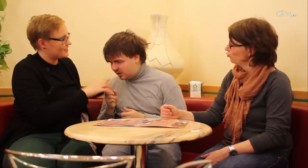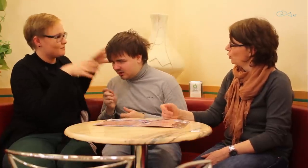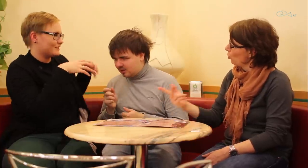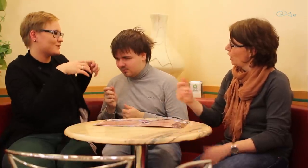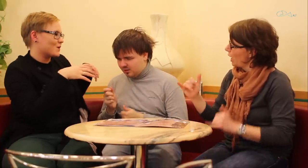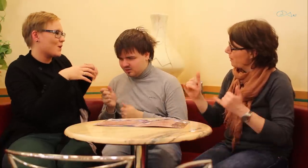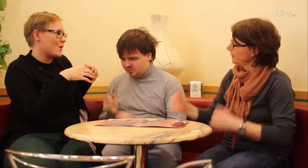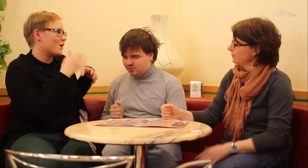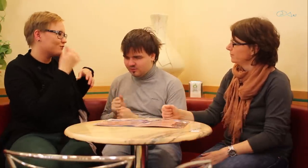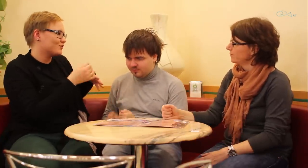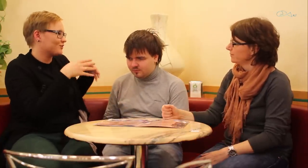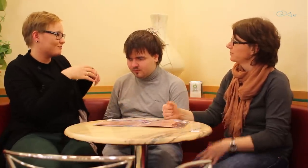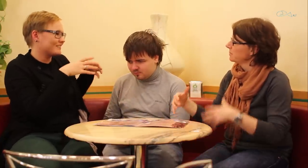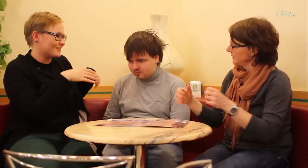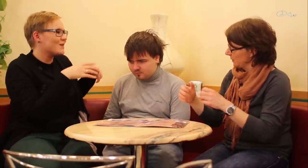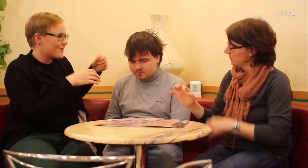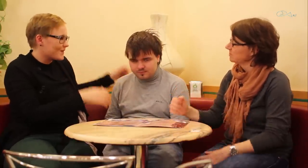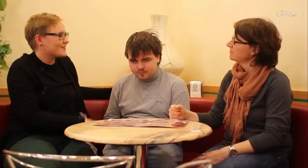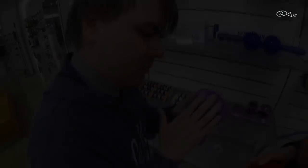Masseur werden, sagt er. - KATJA: Aha, Masseur.